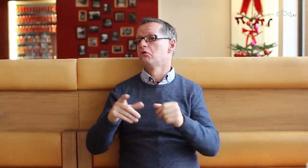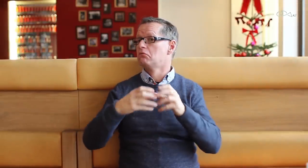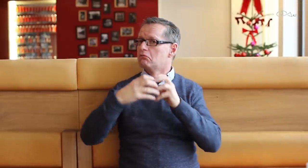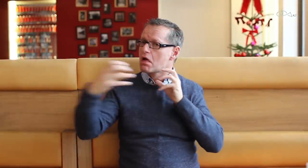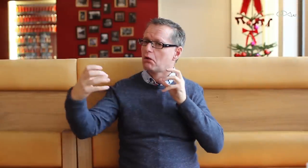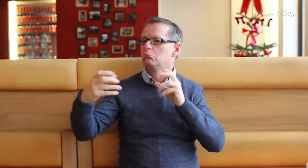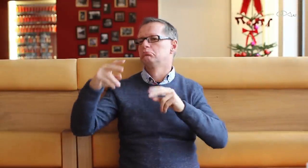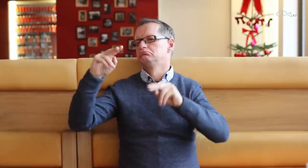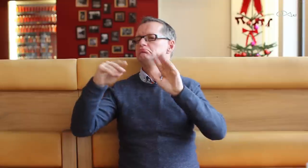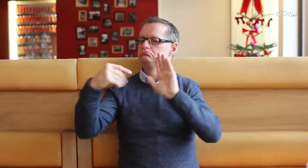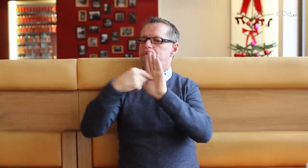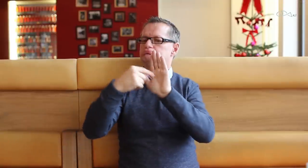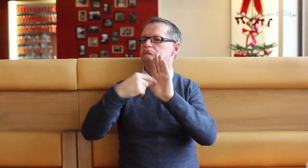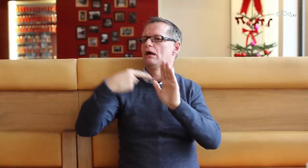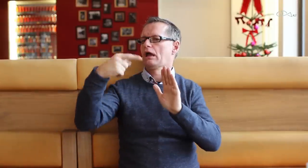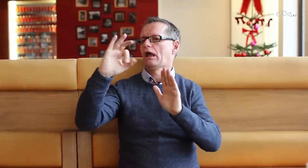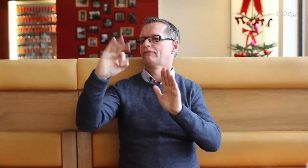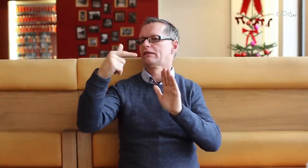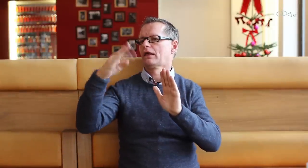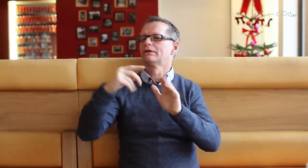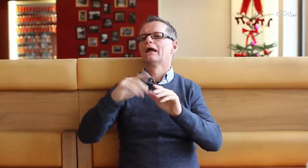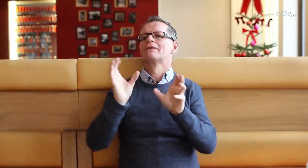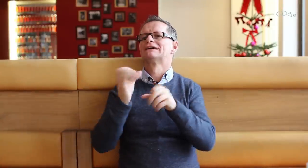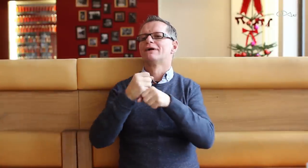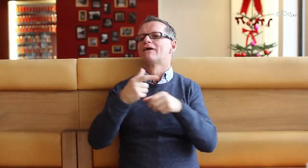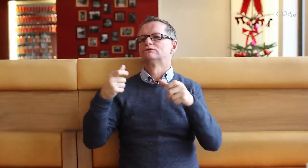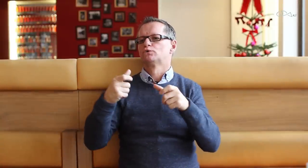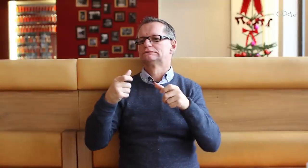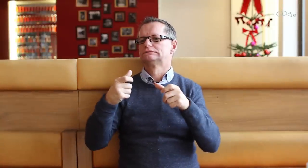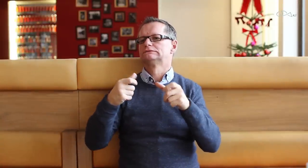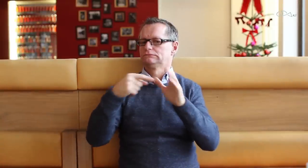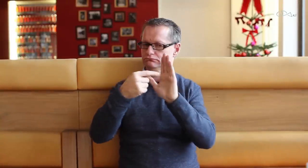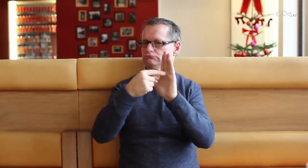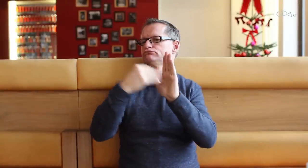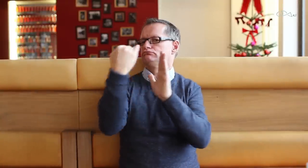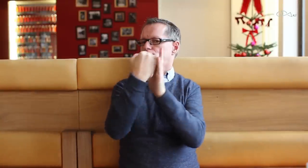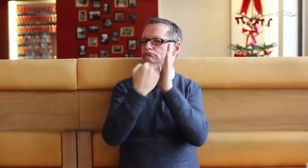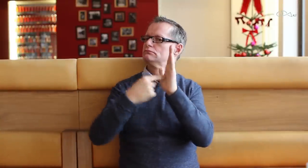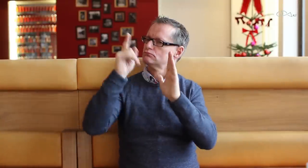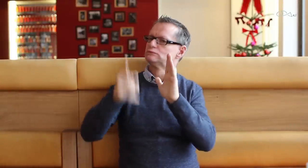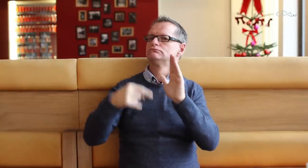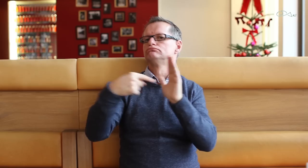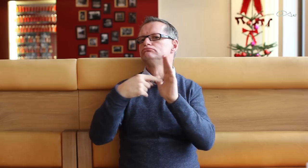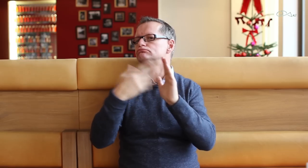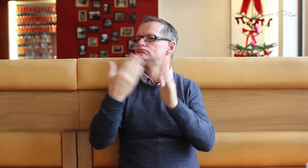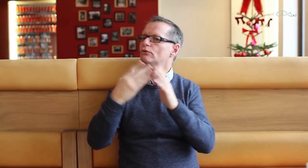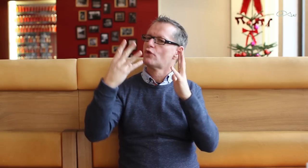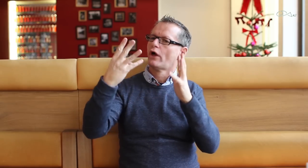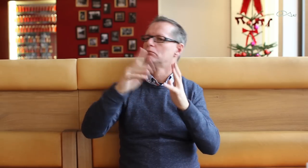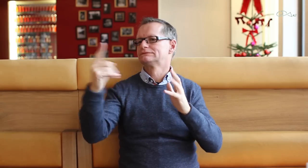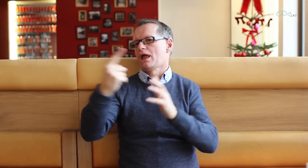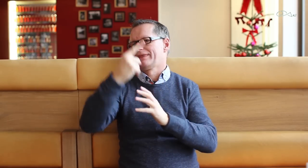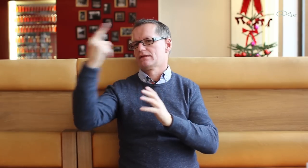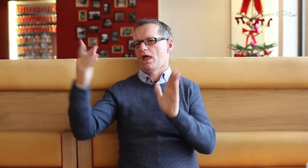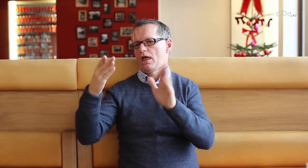Die Dauer ist vom GFTB, dem gemeinsamen Fachausschuss, festgelegt auf 9 Monate bis ein Jahr.